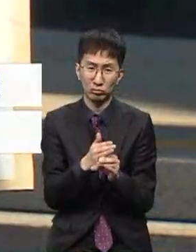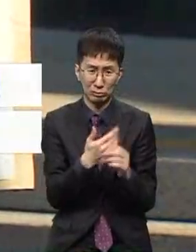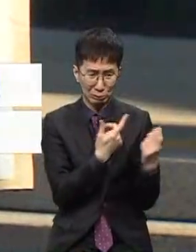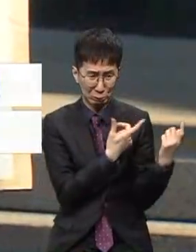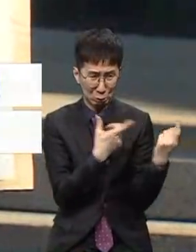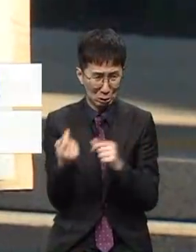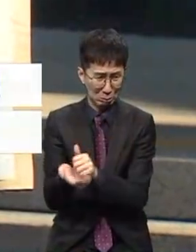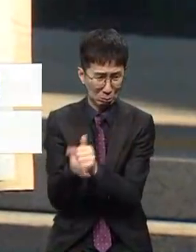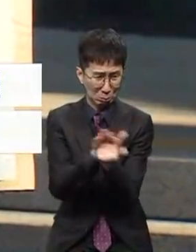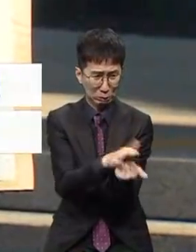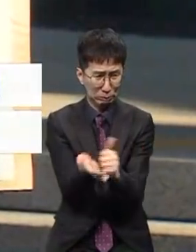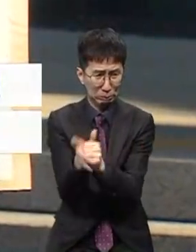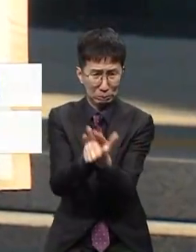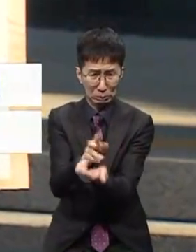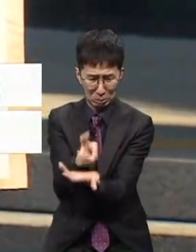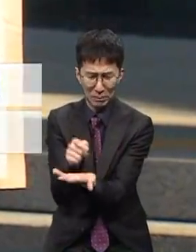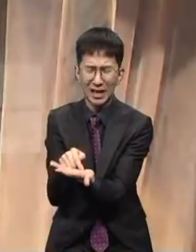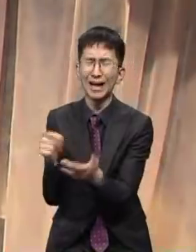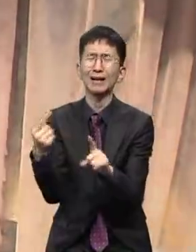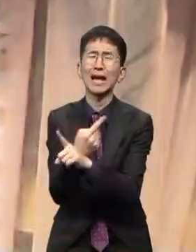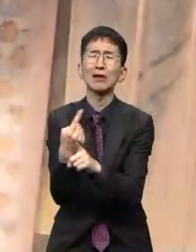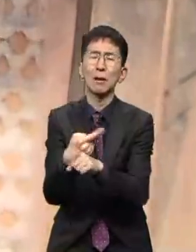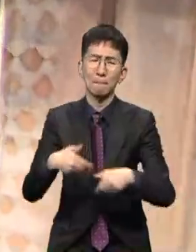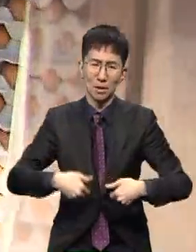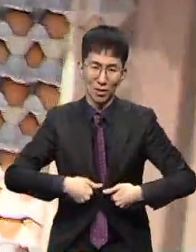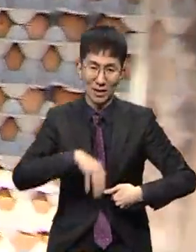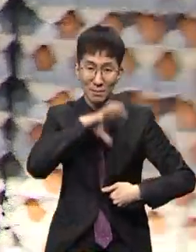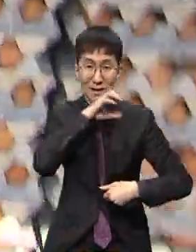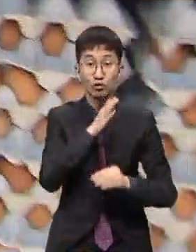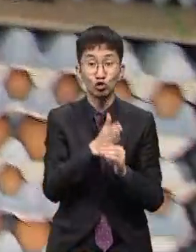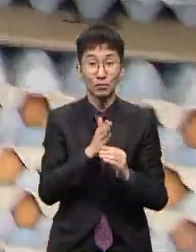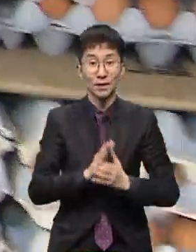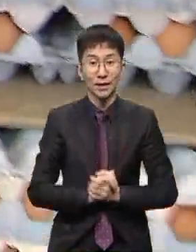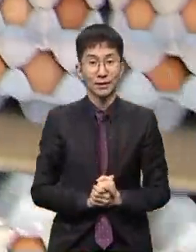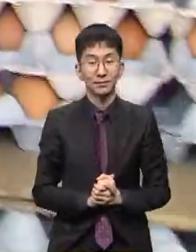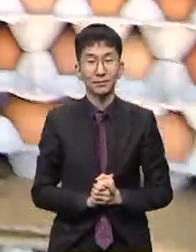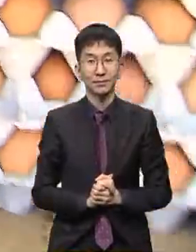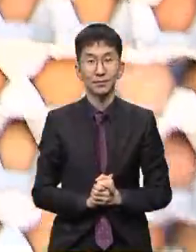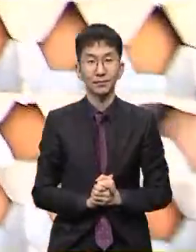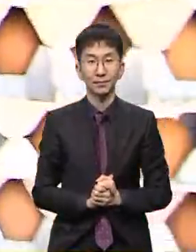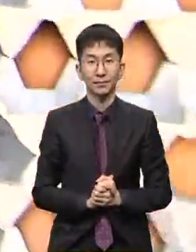한다는 목소리가 커지고 있습니다. SBS 김덕현입니다.